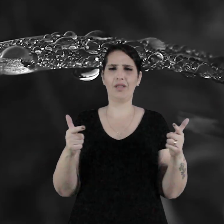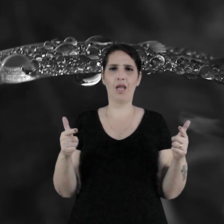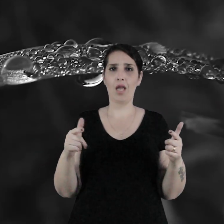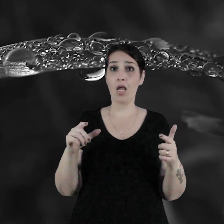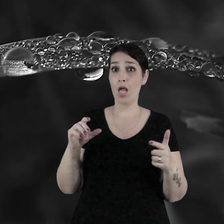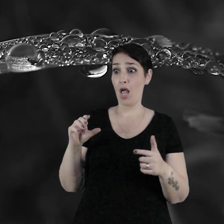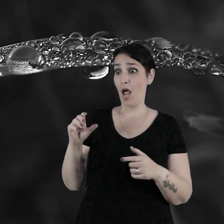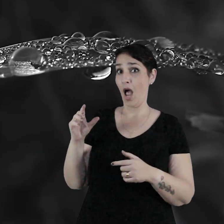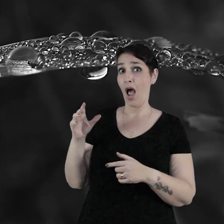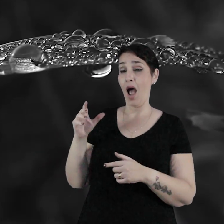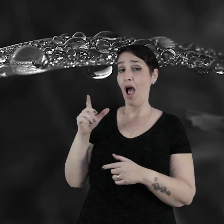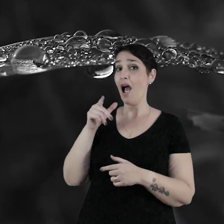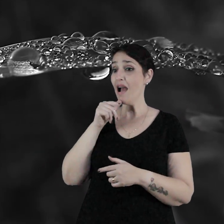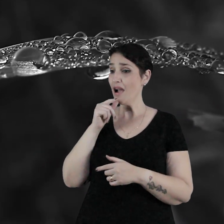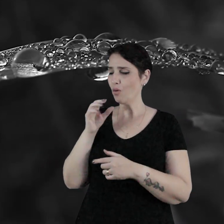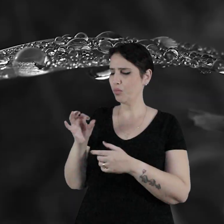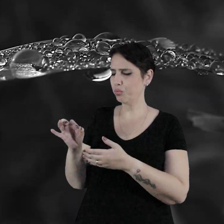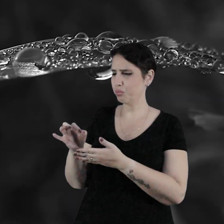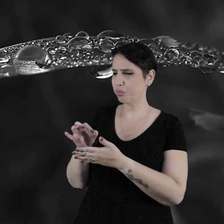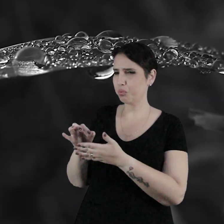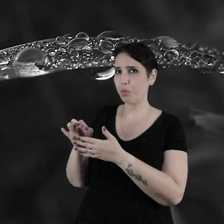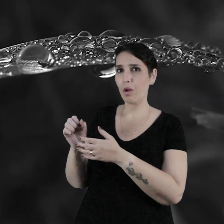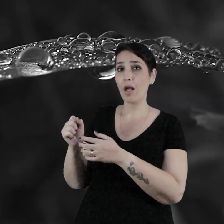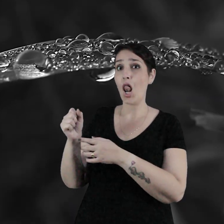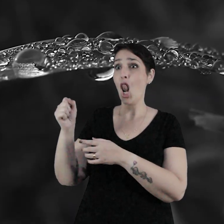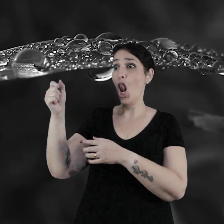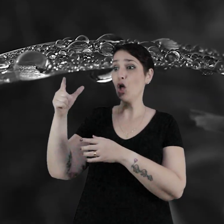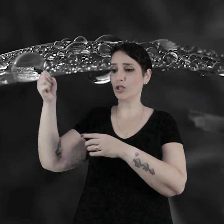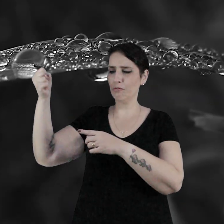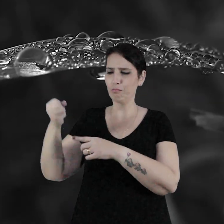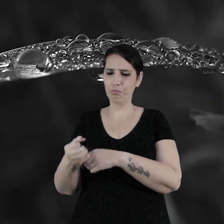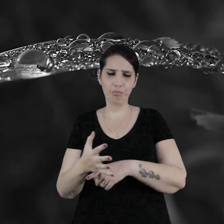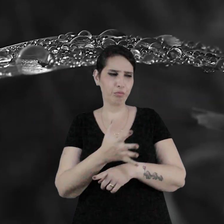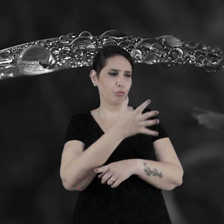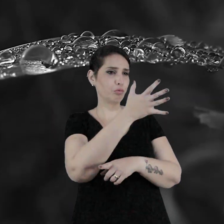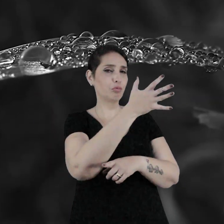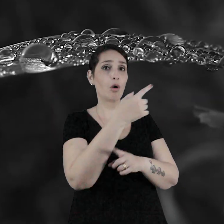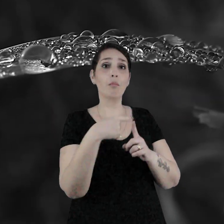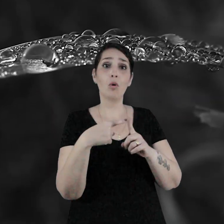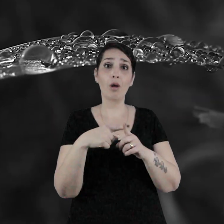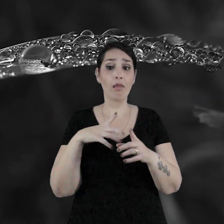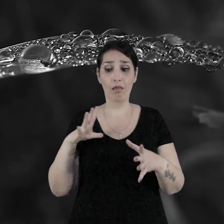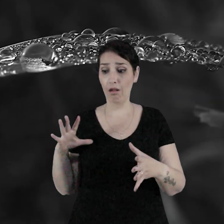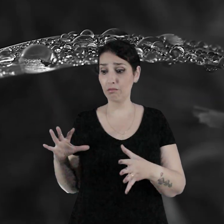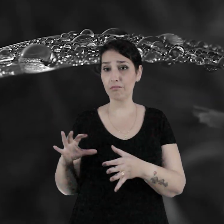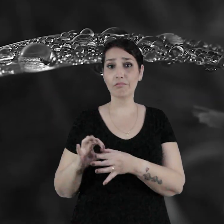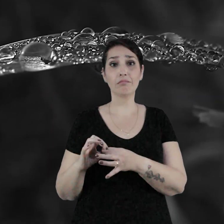A gota de orvalho reflete a luz, porque é una com a luz.